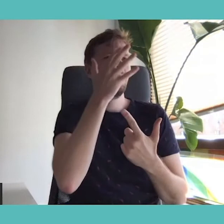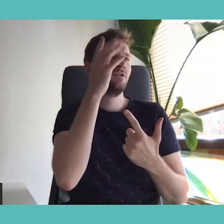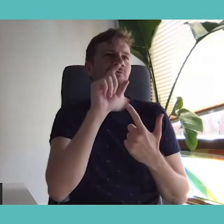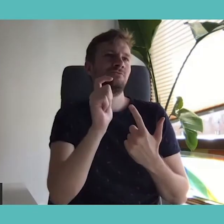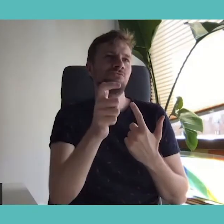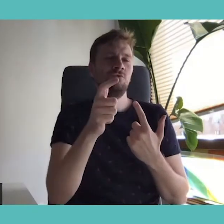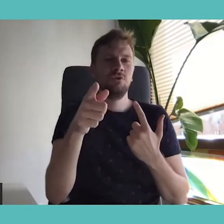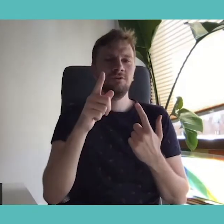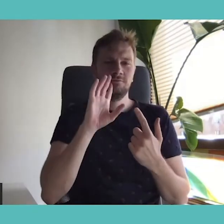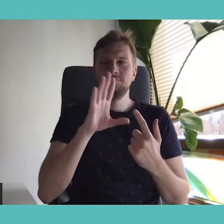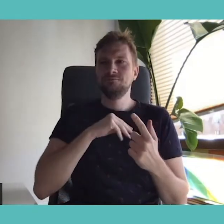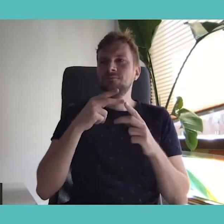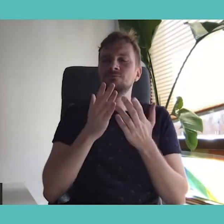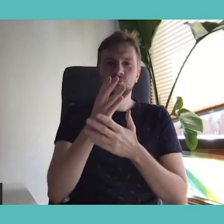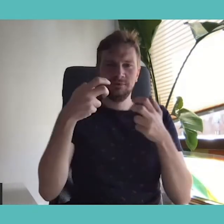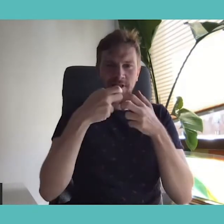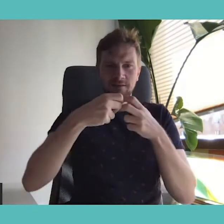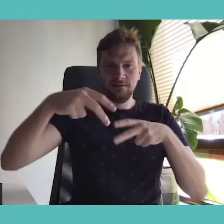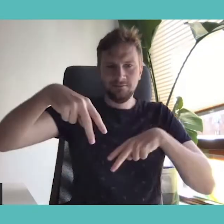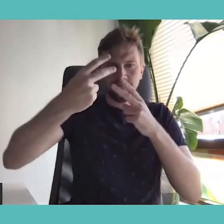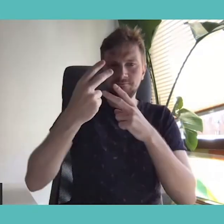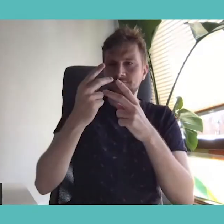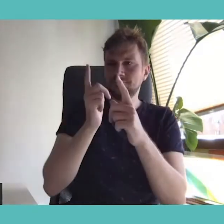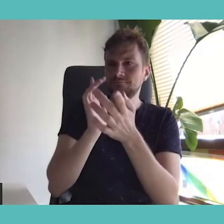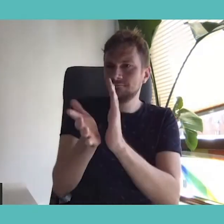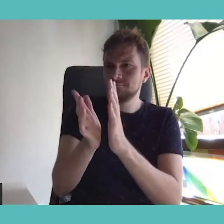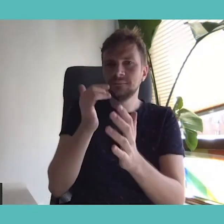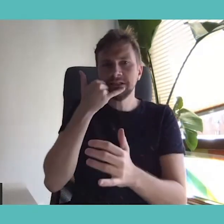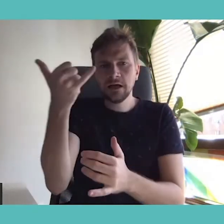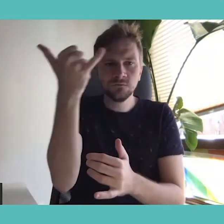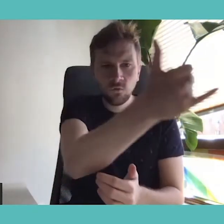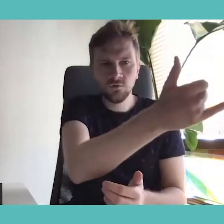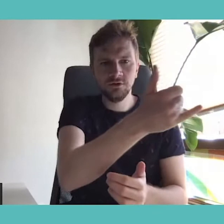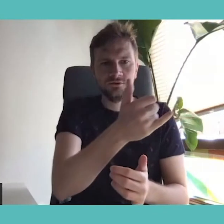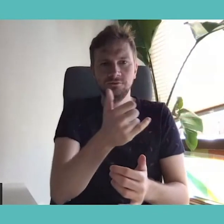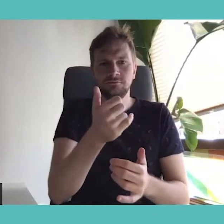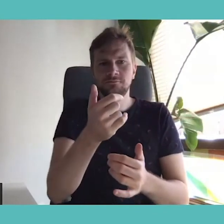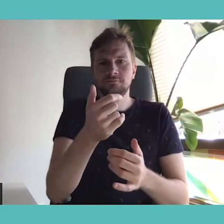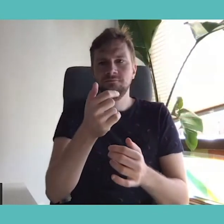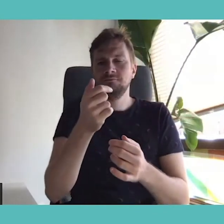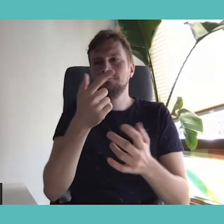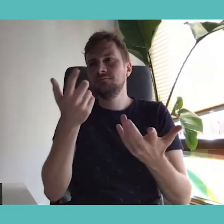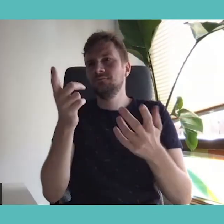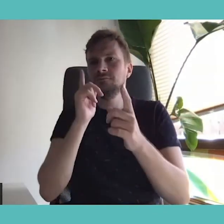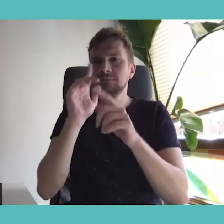A drugie marzenie to, żebym za pośrednictwem tłumacza on-line mógł porozmawiać z osobą, do której mam sprawę.